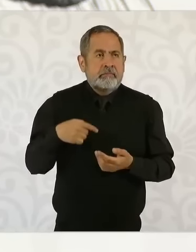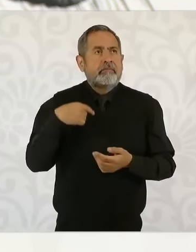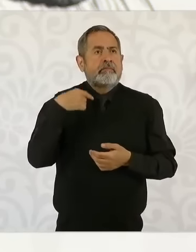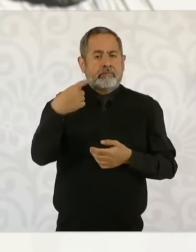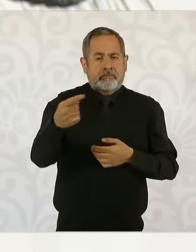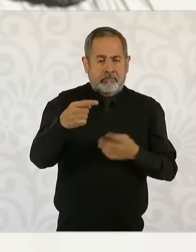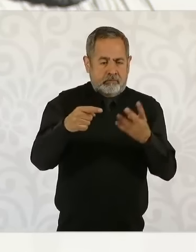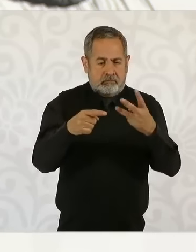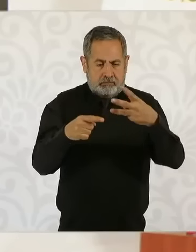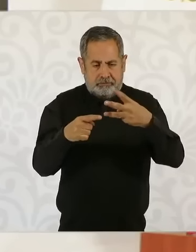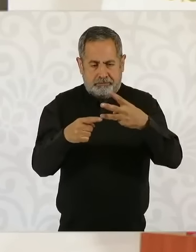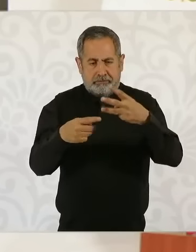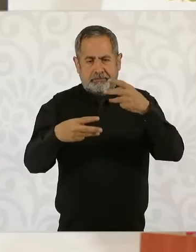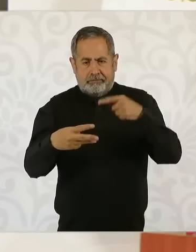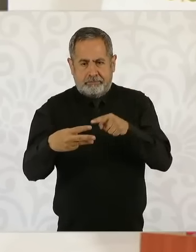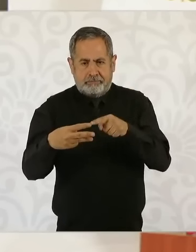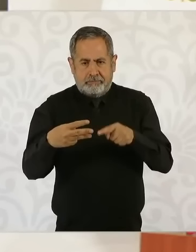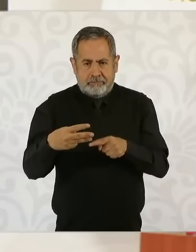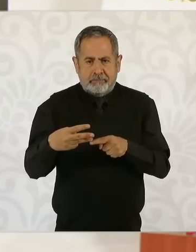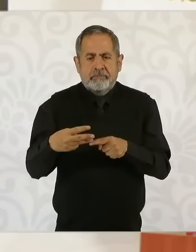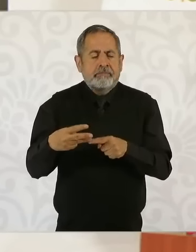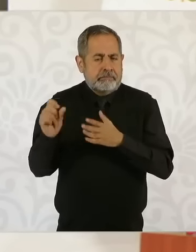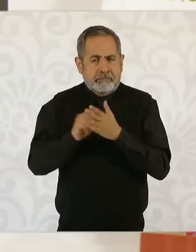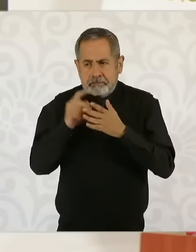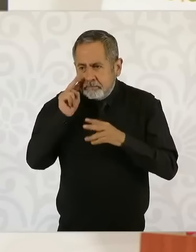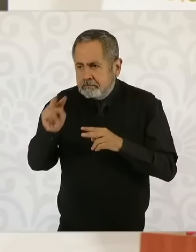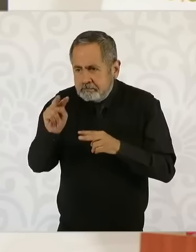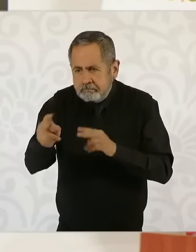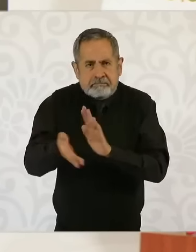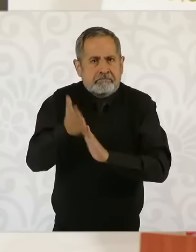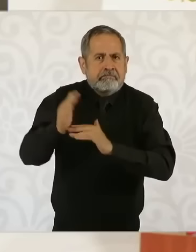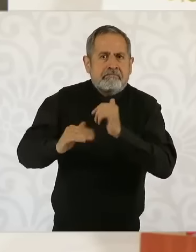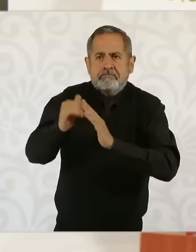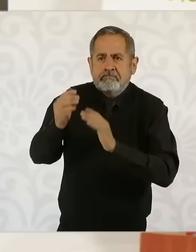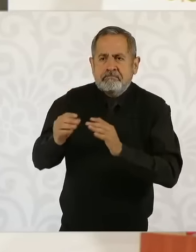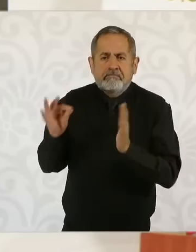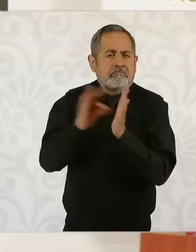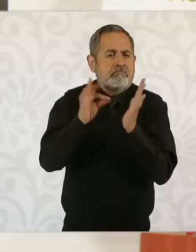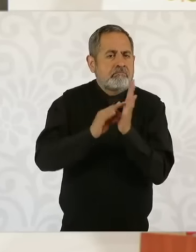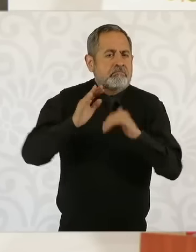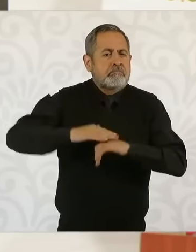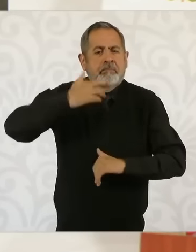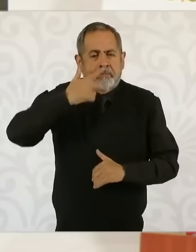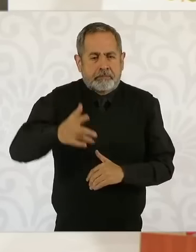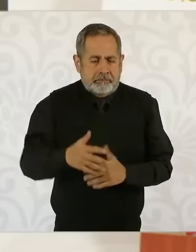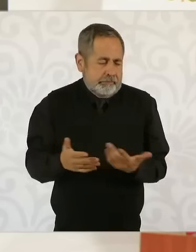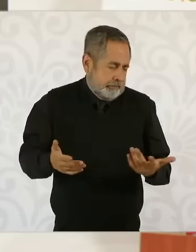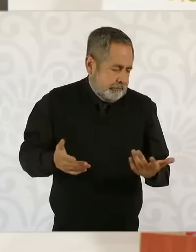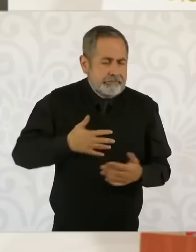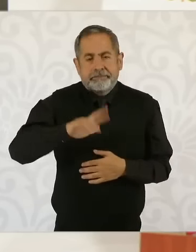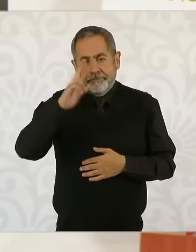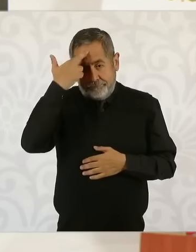ya se va a ver reflejado también construcción y otros temas recuerden que méxico tenemos todavía